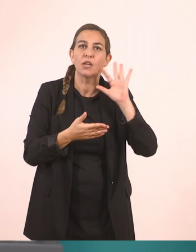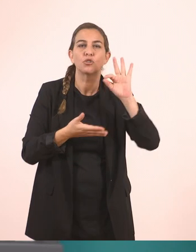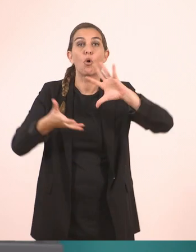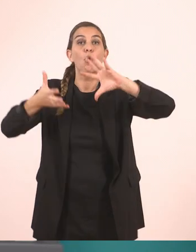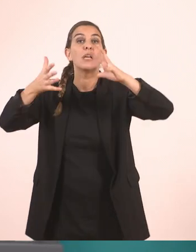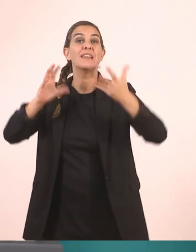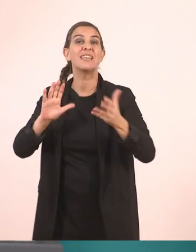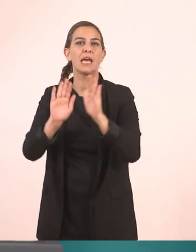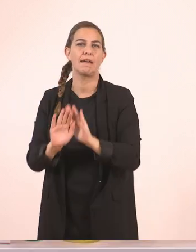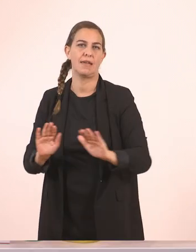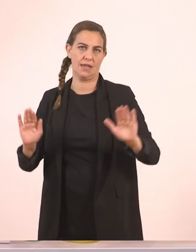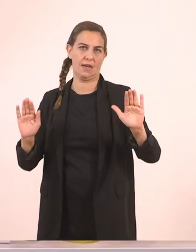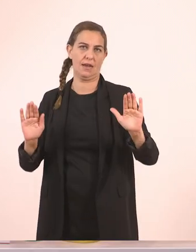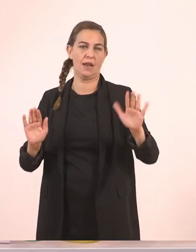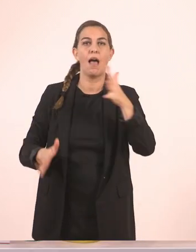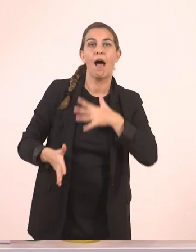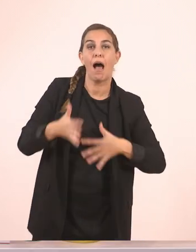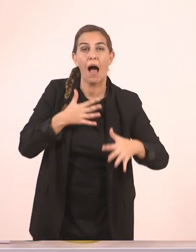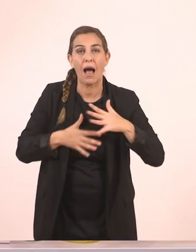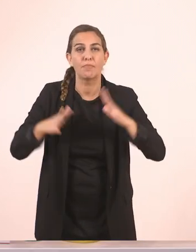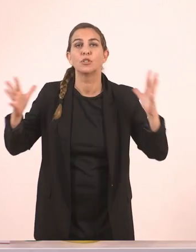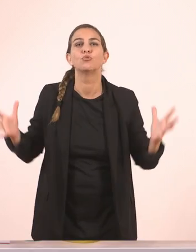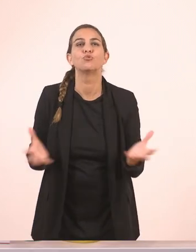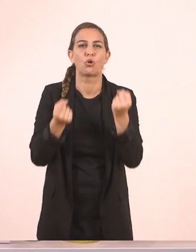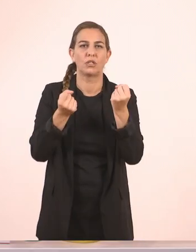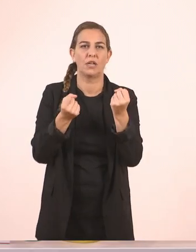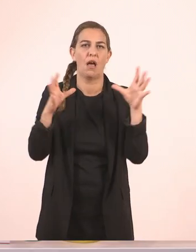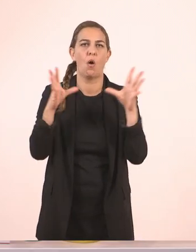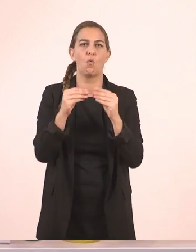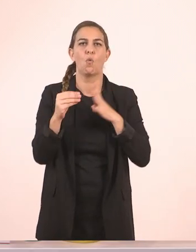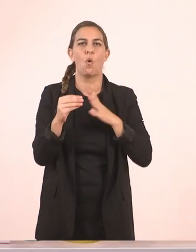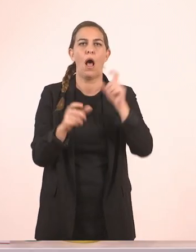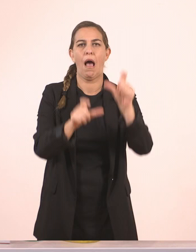Αγάπη και σωτηρία στους ανθρώπους". Παράλληλα όμως, παιδιά,